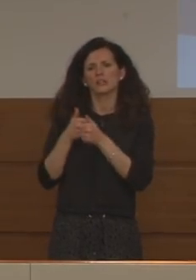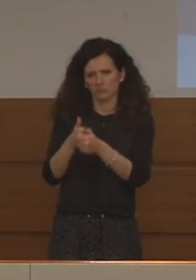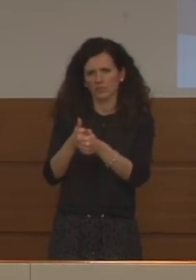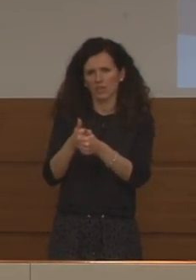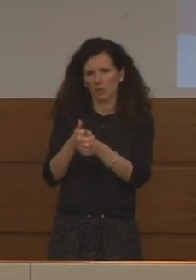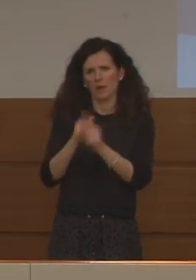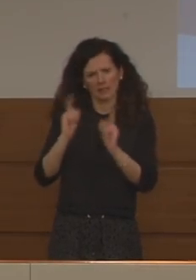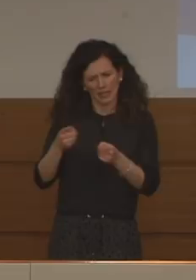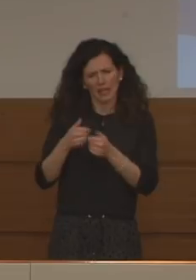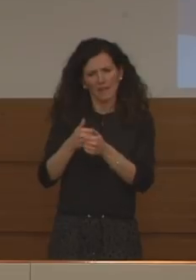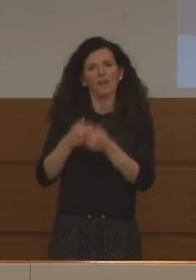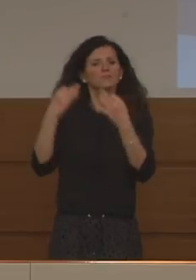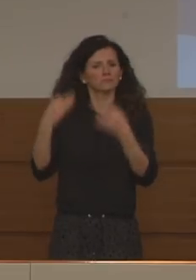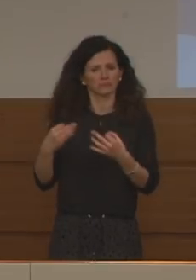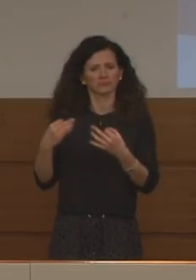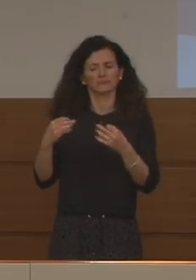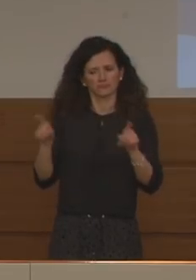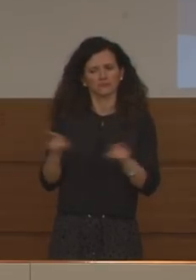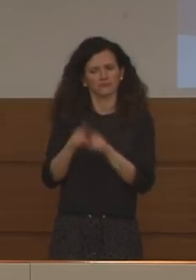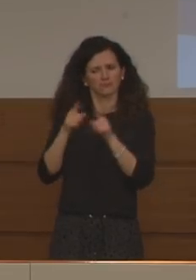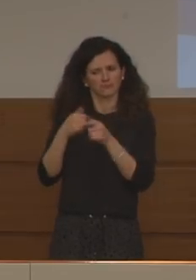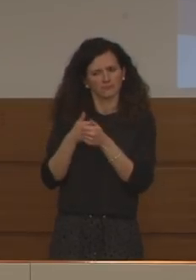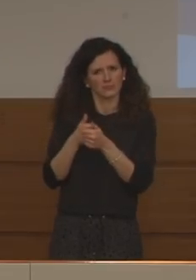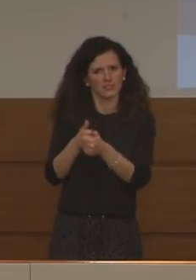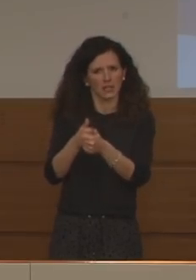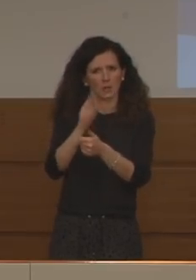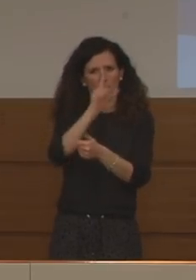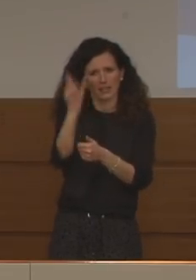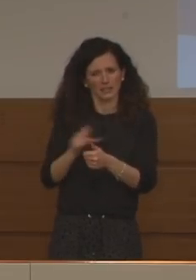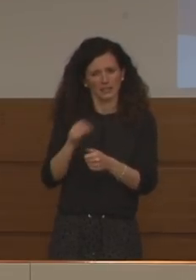le curve varieranno probabilmente in funzione anche della loro capacità di